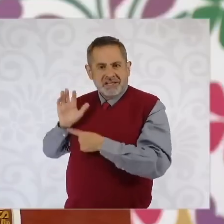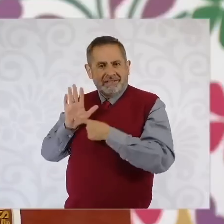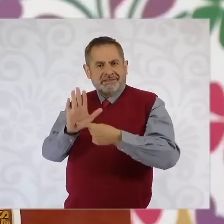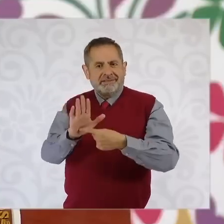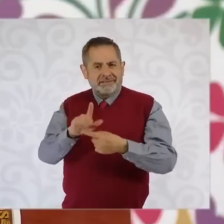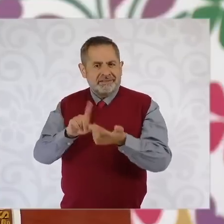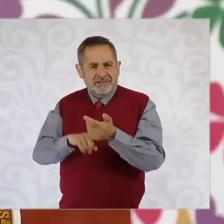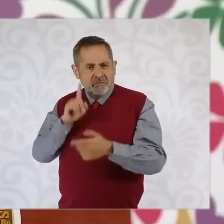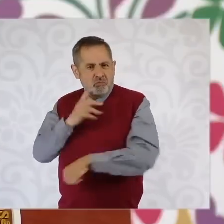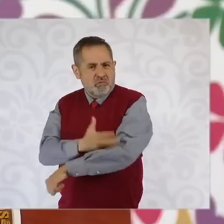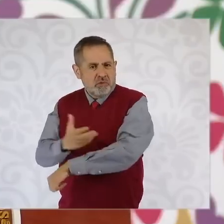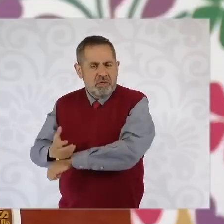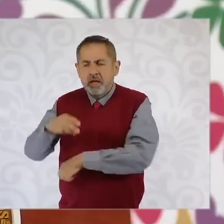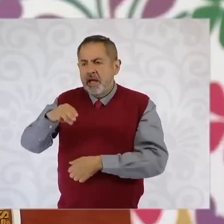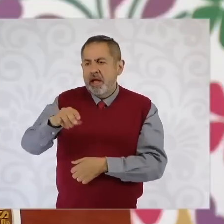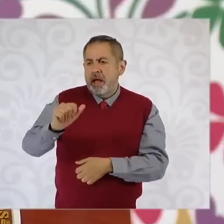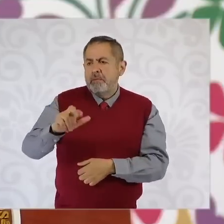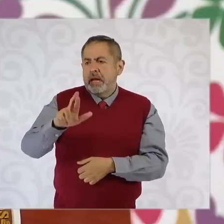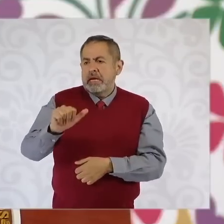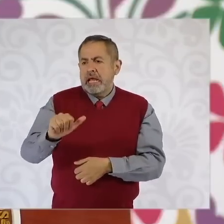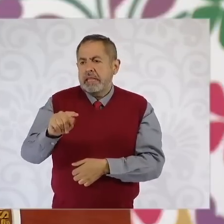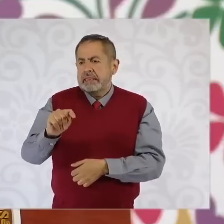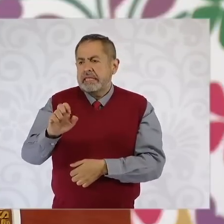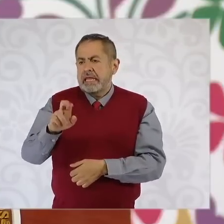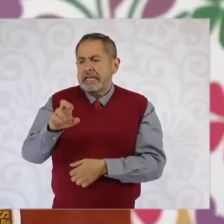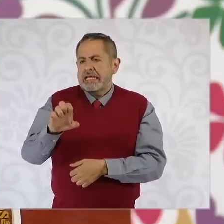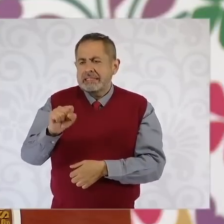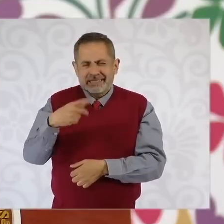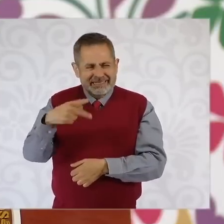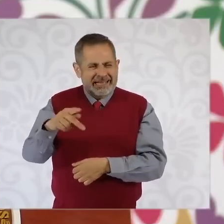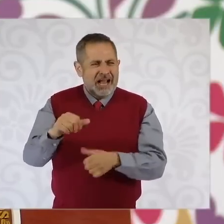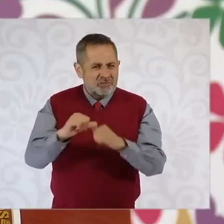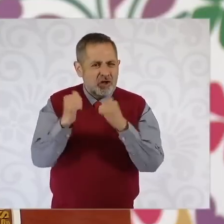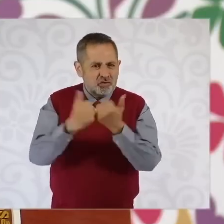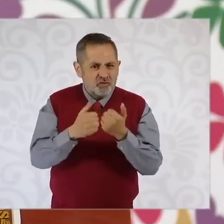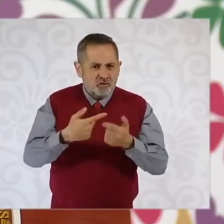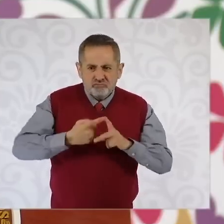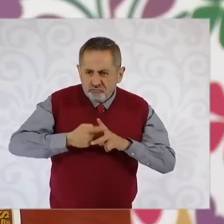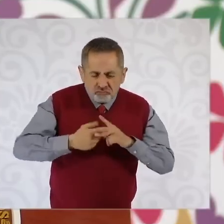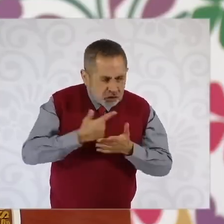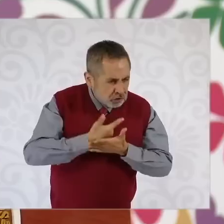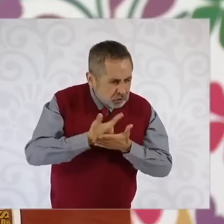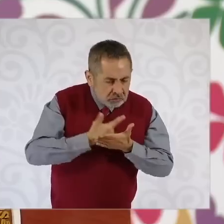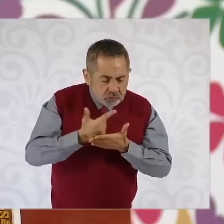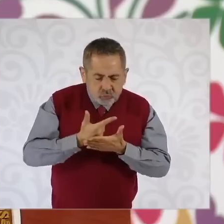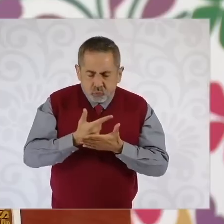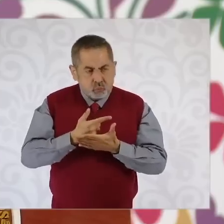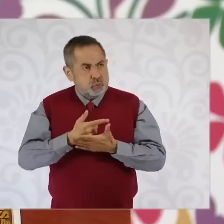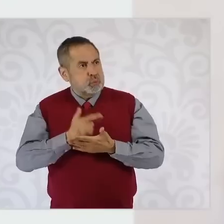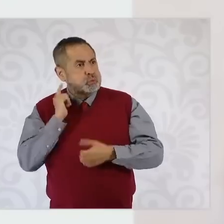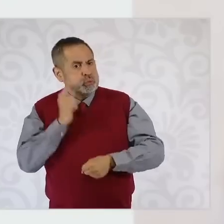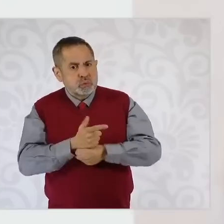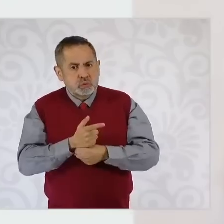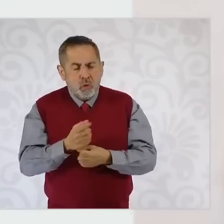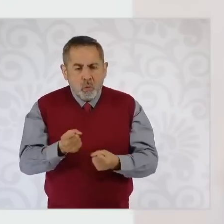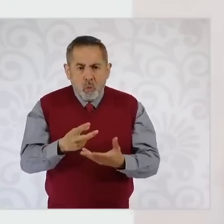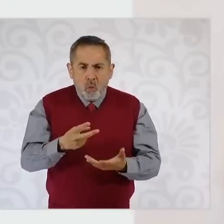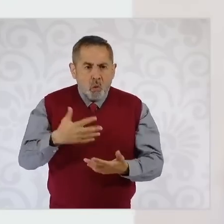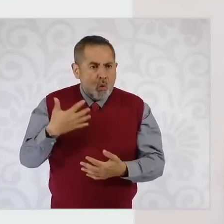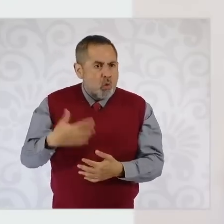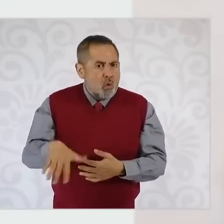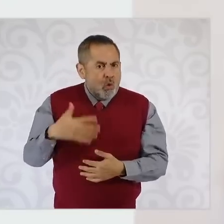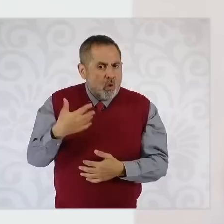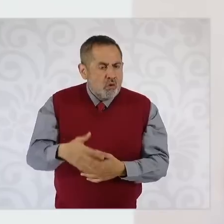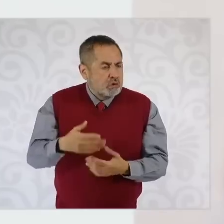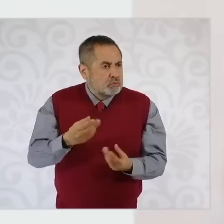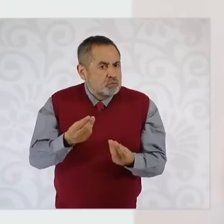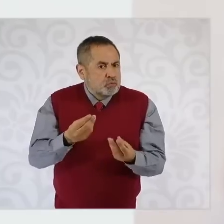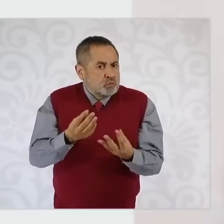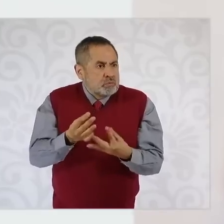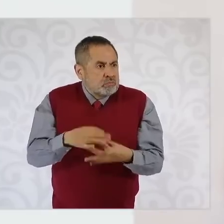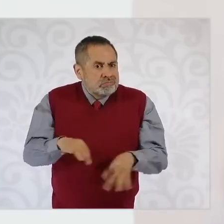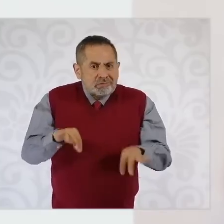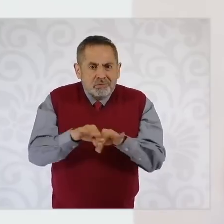la compañera María Teresa de esta organización que hace este esta valoración de lo que significa los